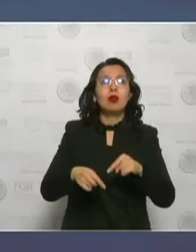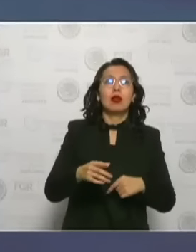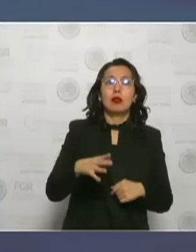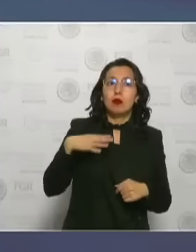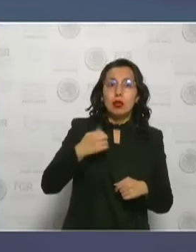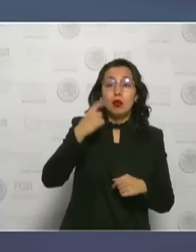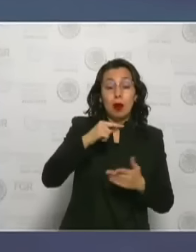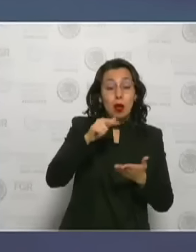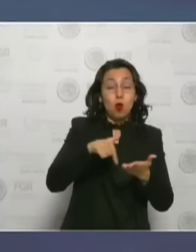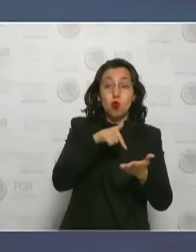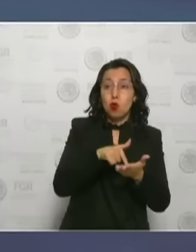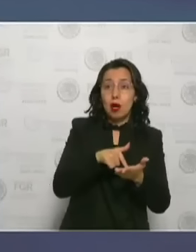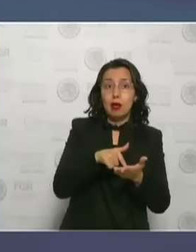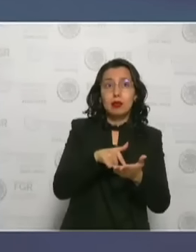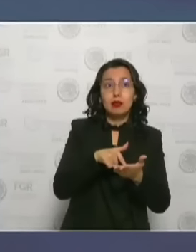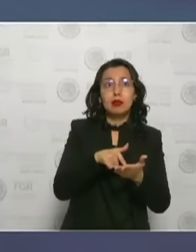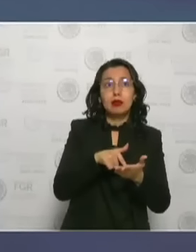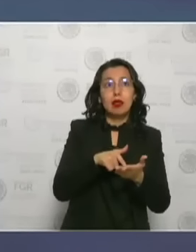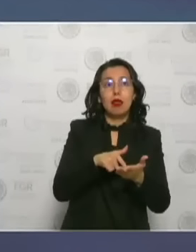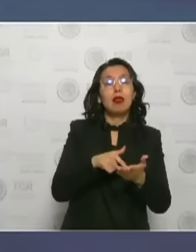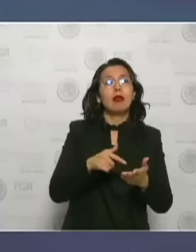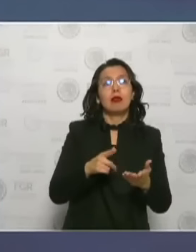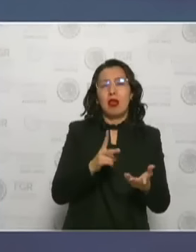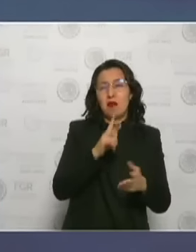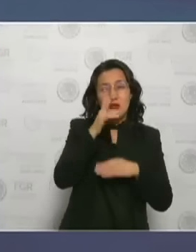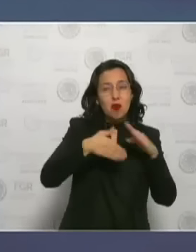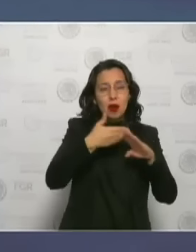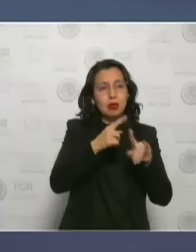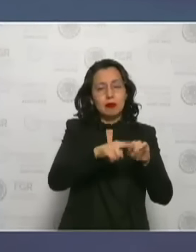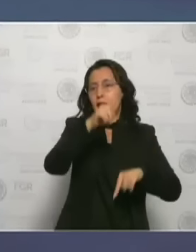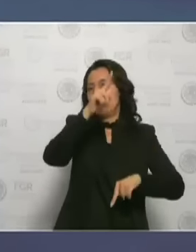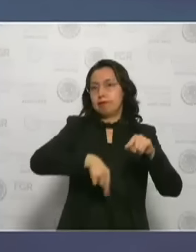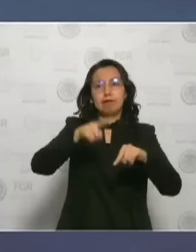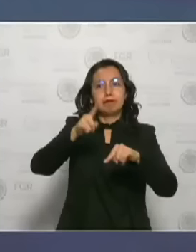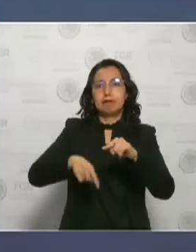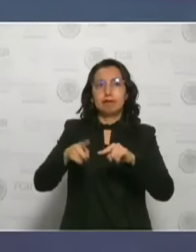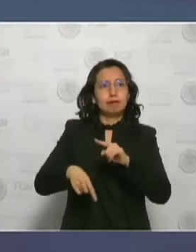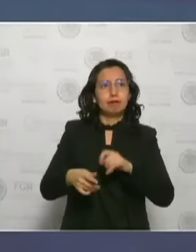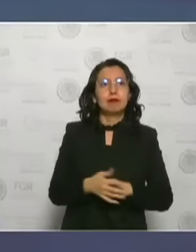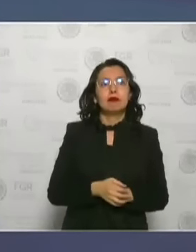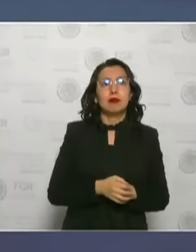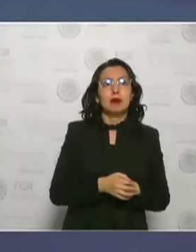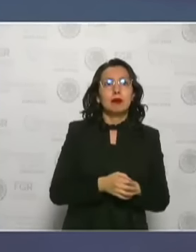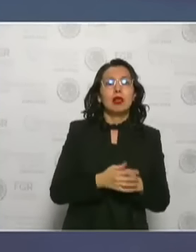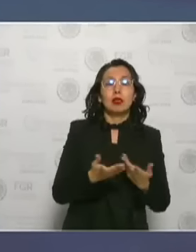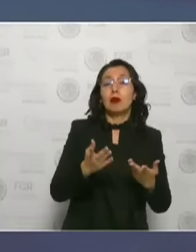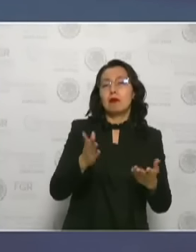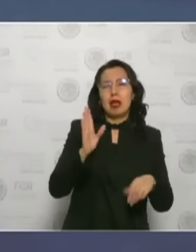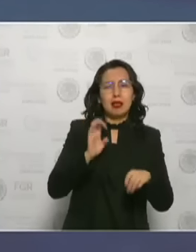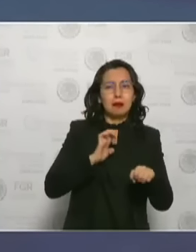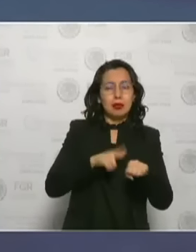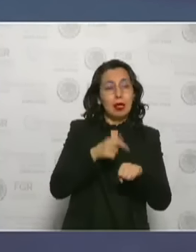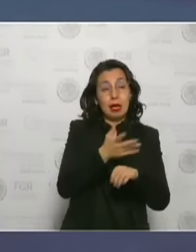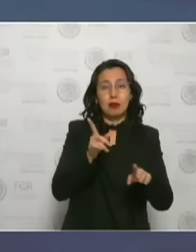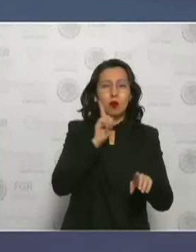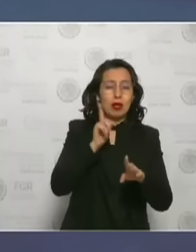espacios libres de cualquier forma de violencia institucional contra nosotras las mujeres. Muestra